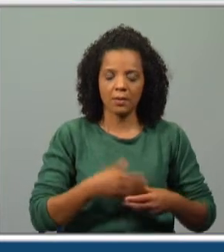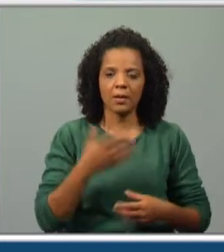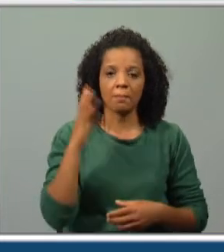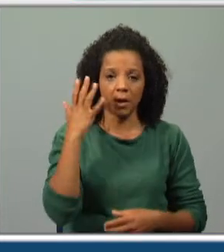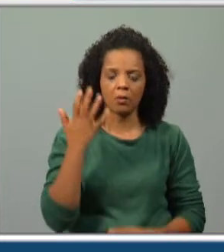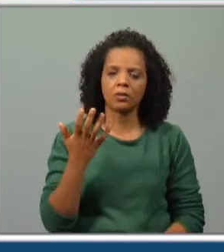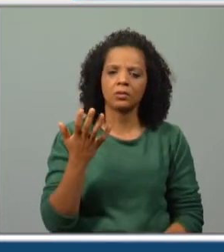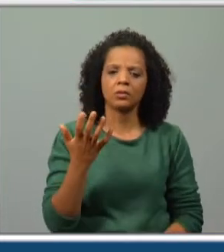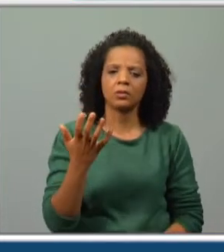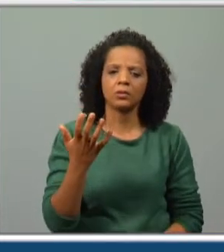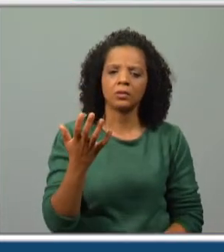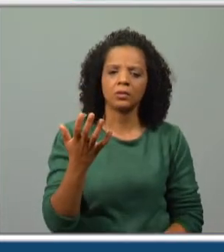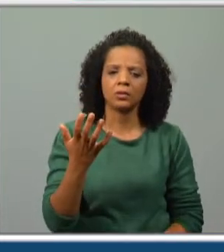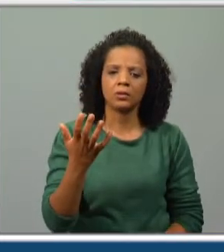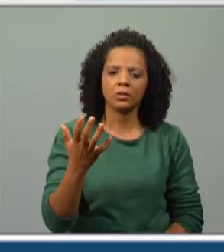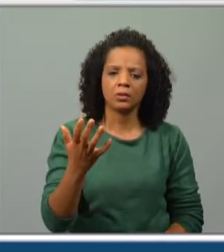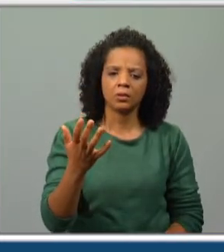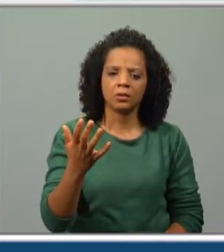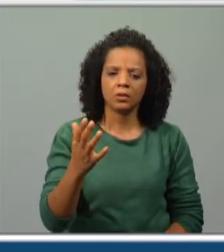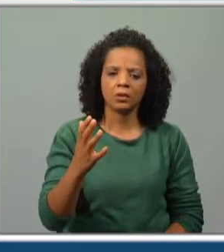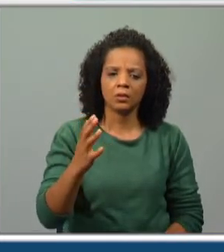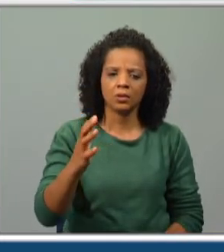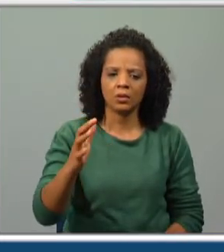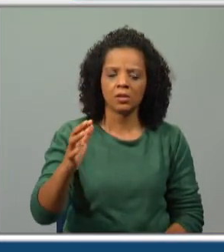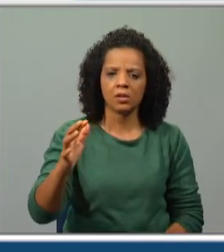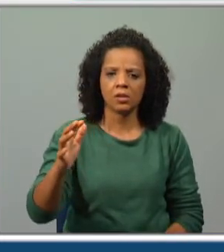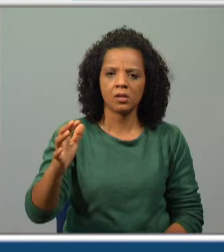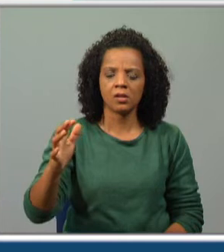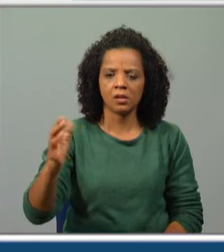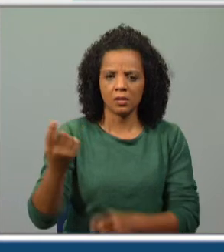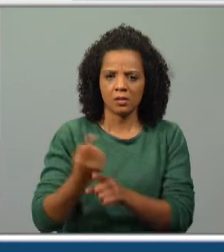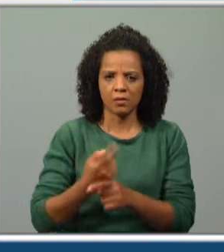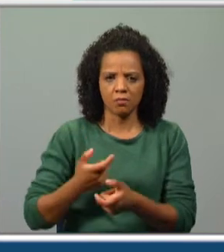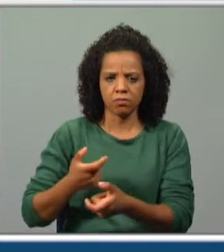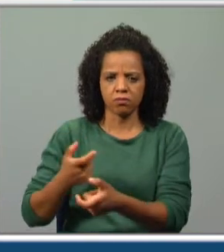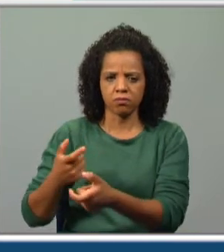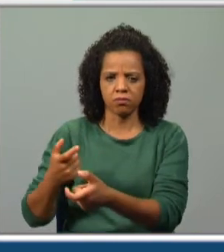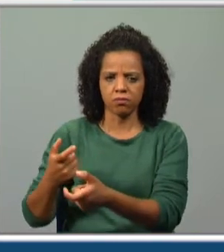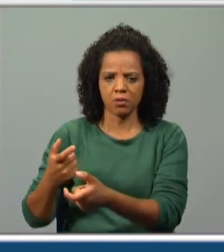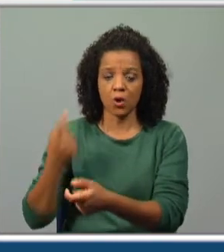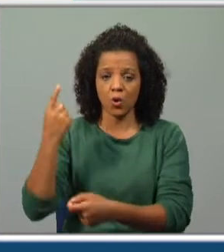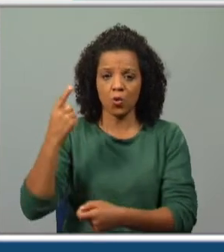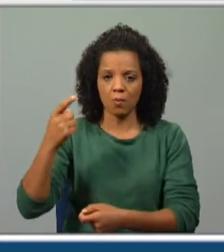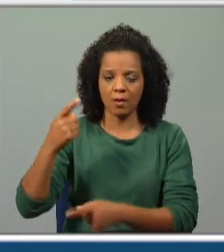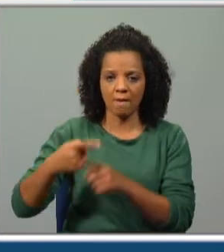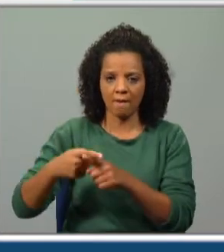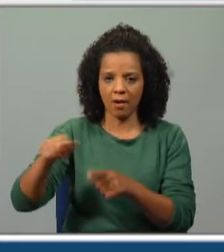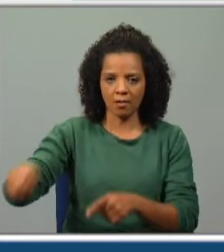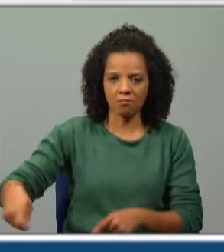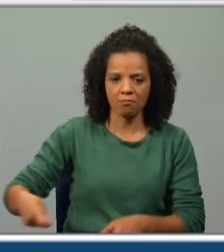e sobre os cabelos ao lado entra um molho de armas agarrou um punhal era um 並在側面的頭髮上進入一堆槍抓起一把匕首